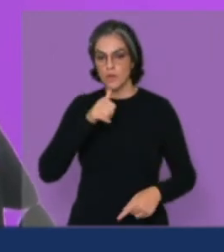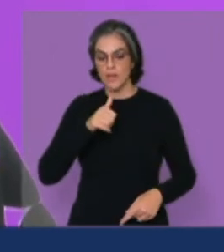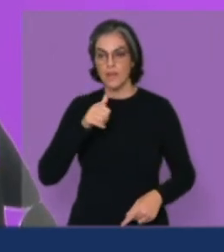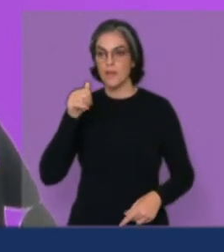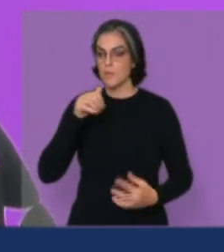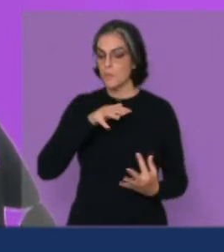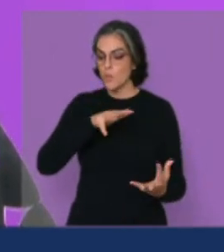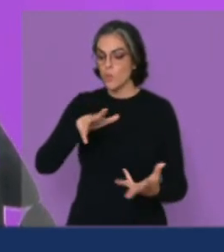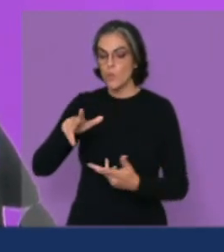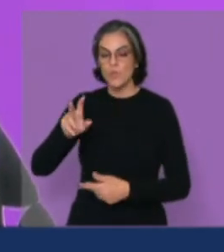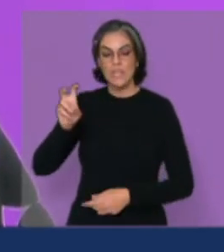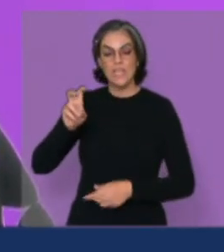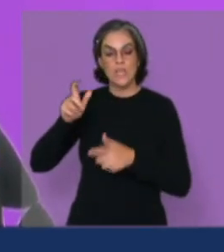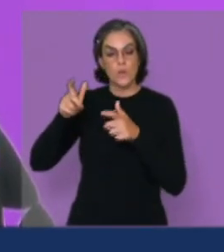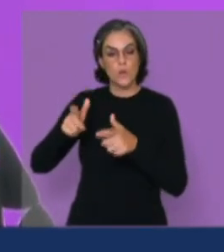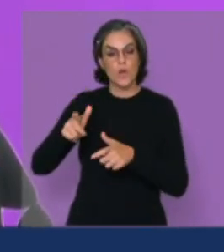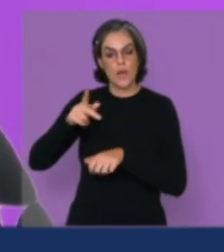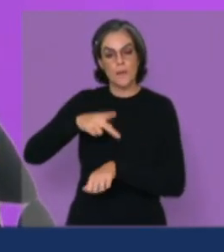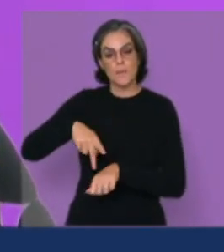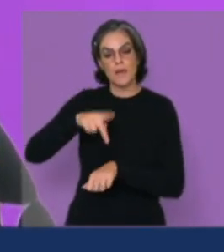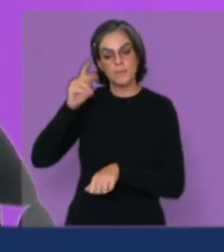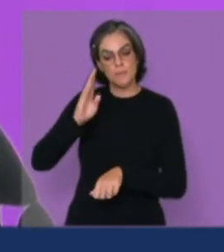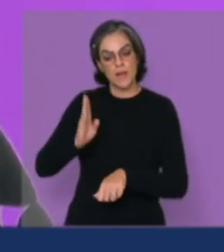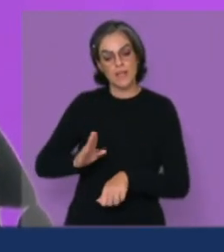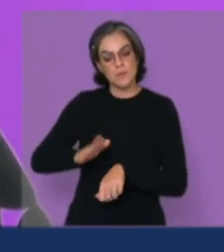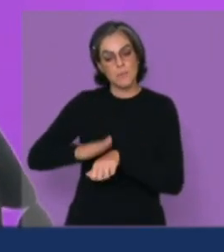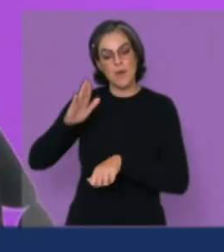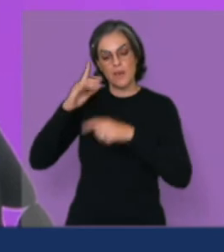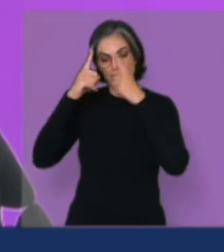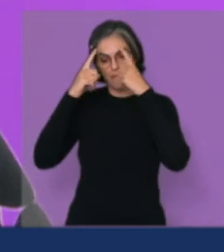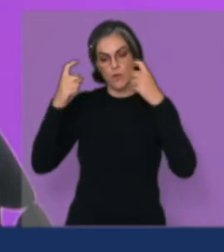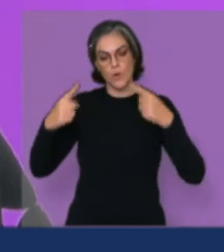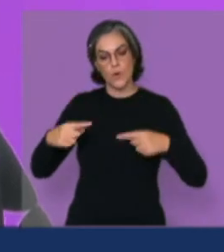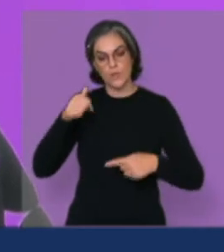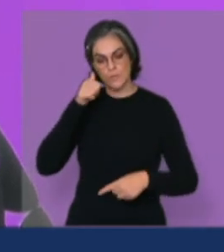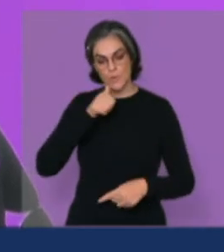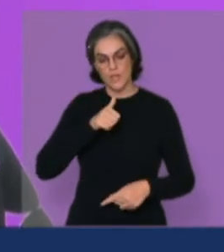MULHERES SÃO AGREDIDAS. E ISSO É MUITO TRISTE, VIVER NUM PAÍS EM QUE TEM UMA DAS MELHORES LEGISLAÇÃO DE